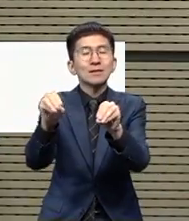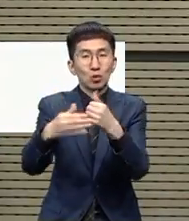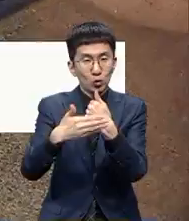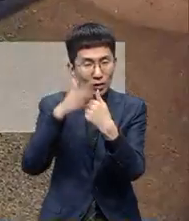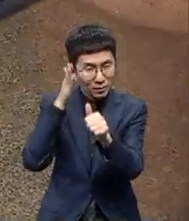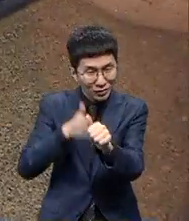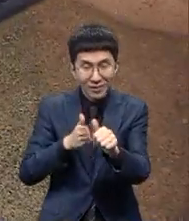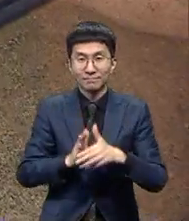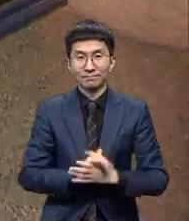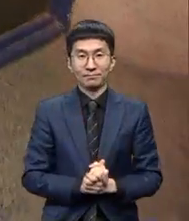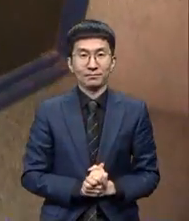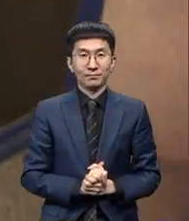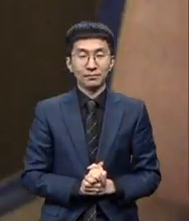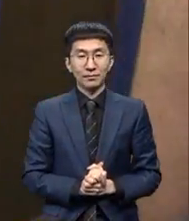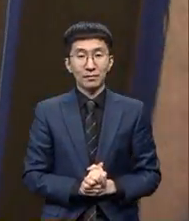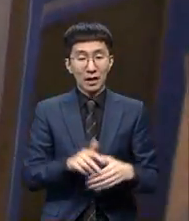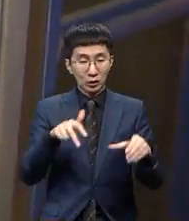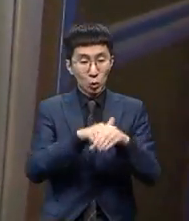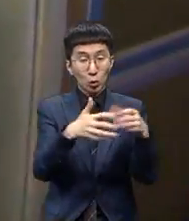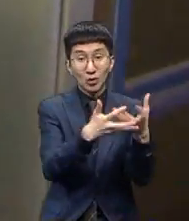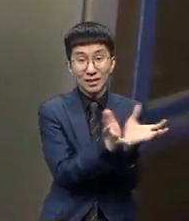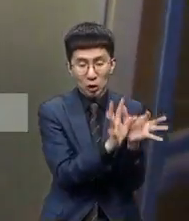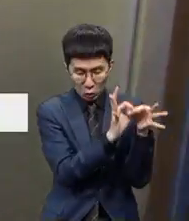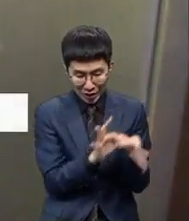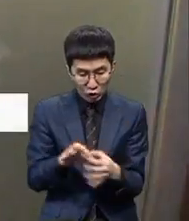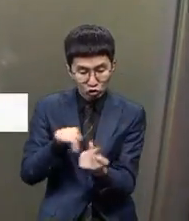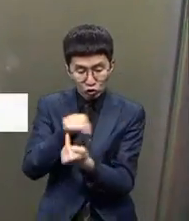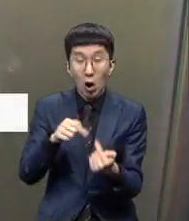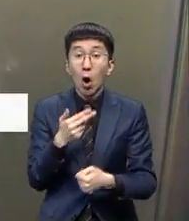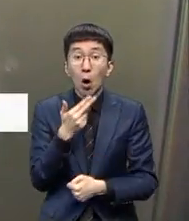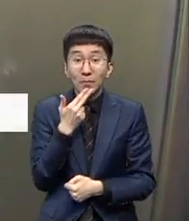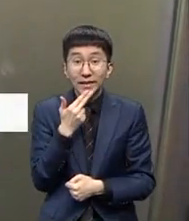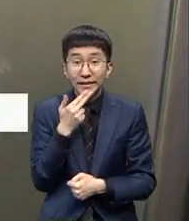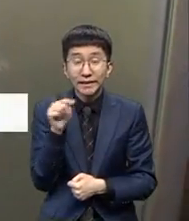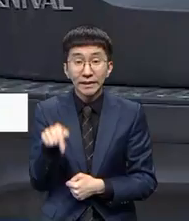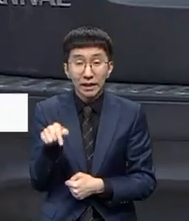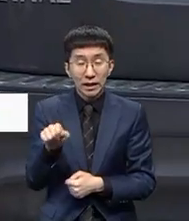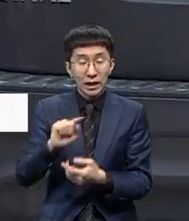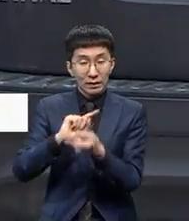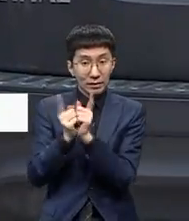(기자) 종교시설이 운영하지 않는 미인가 대안 교육시설에도 이런 방침을 적용할